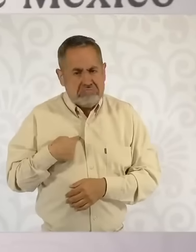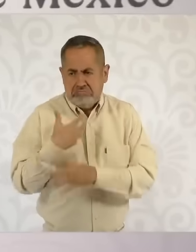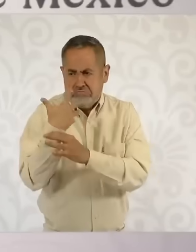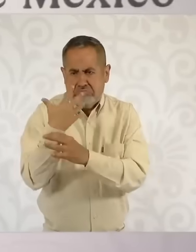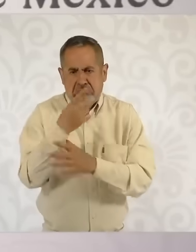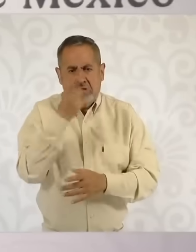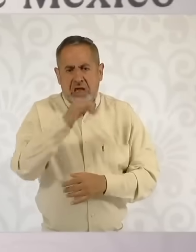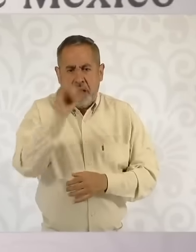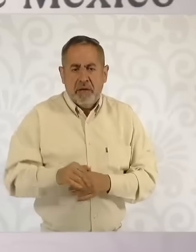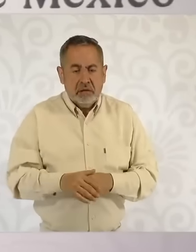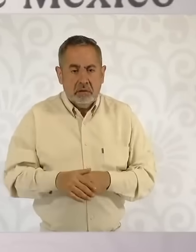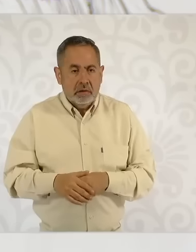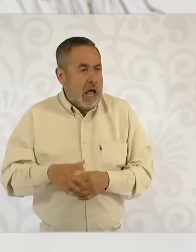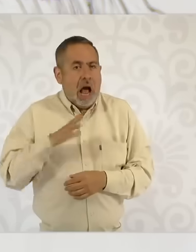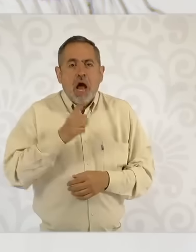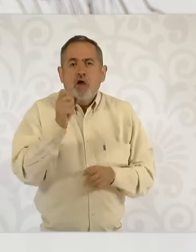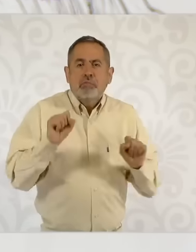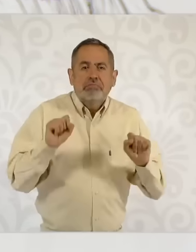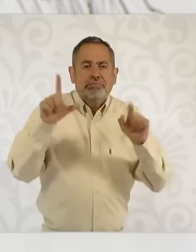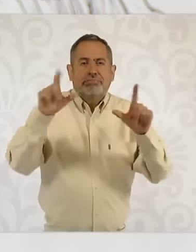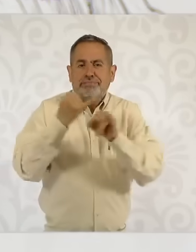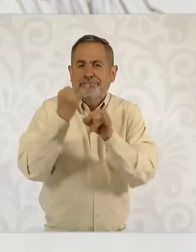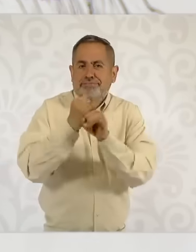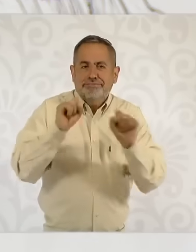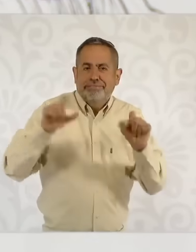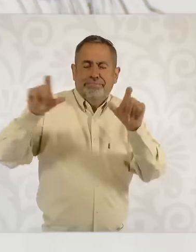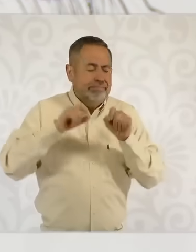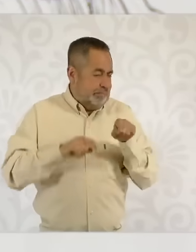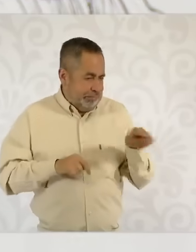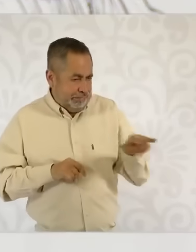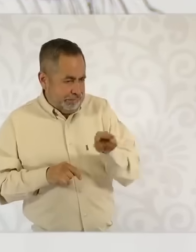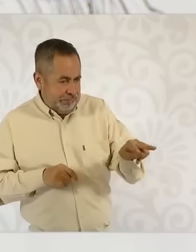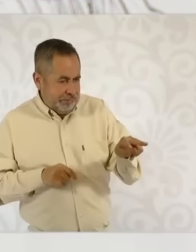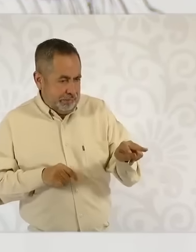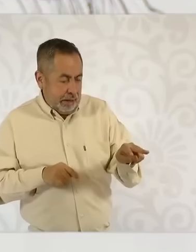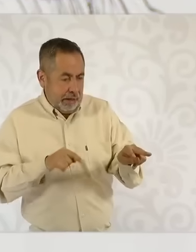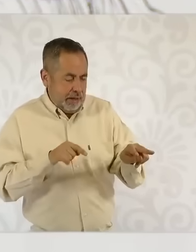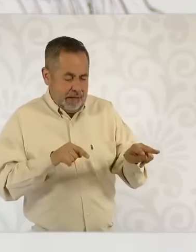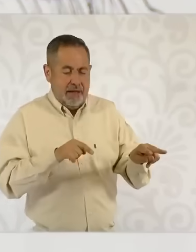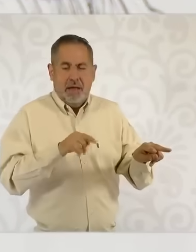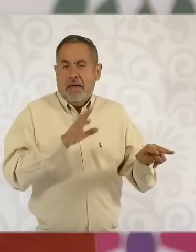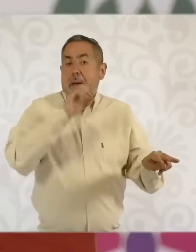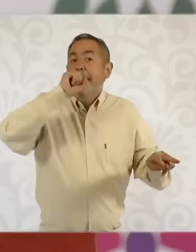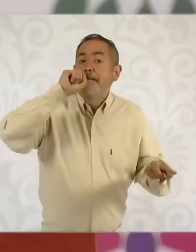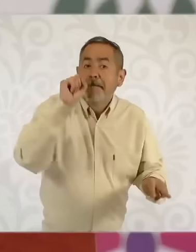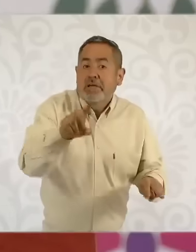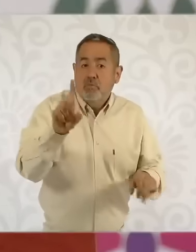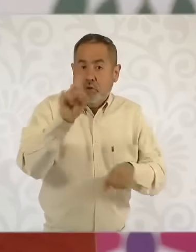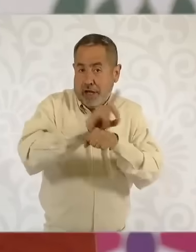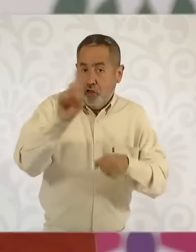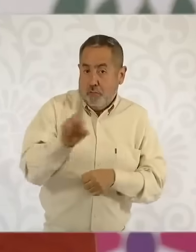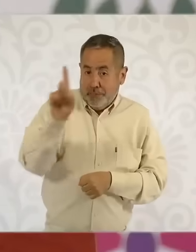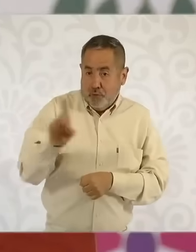Y están estas dos escenas y en ese momento ese mismo domingo